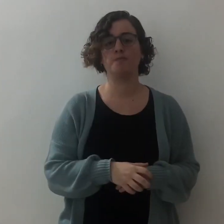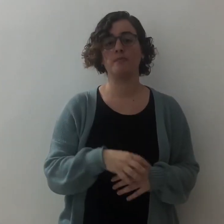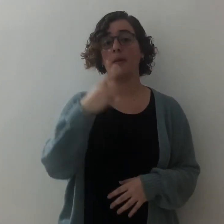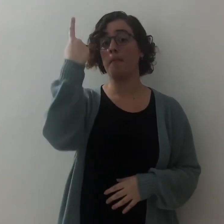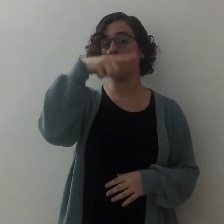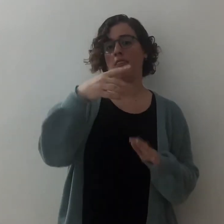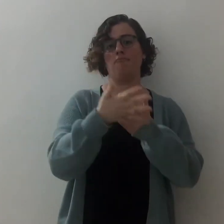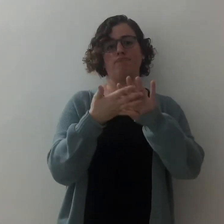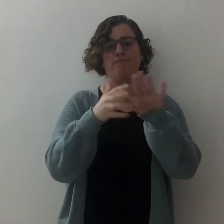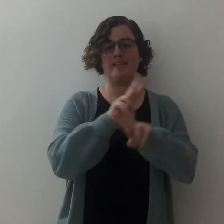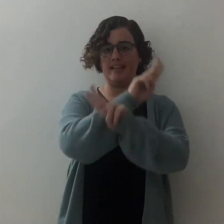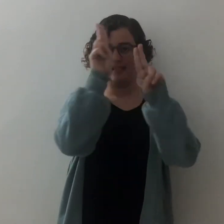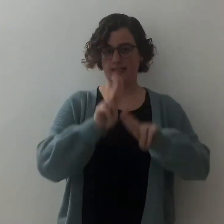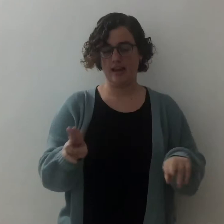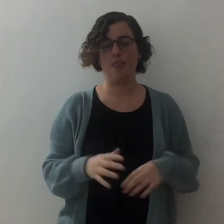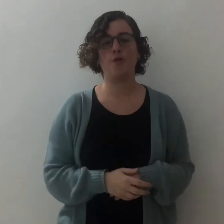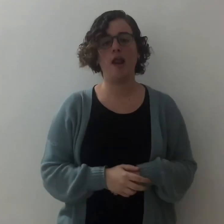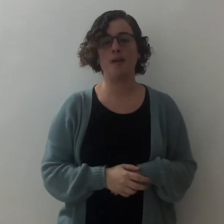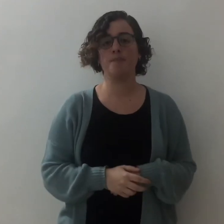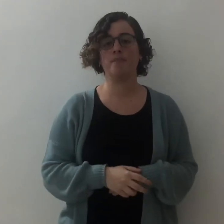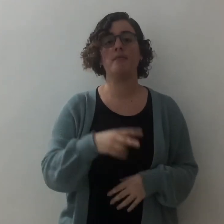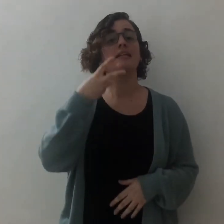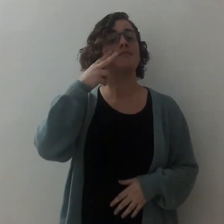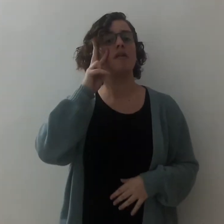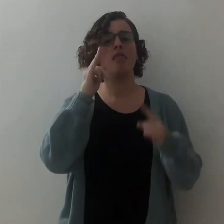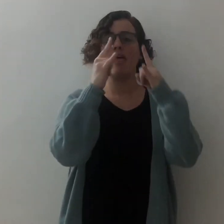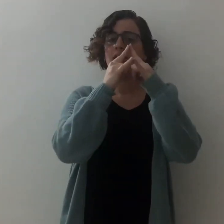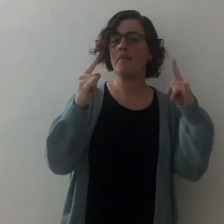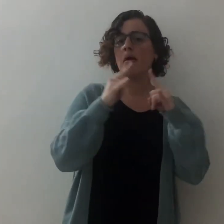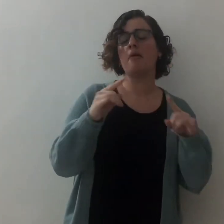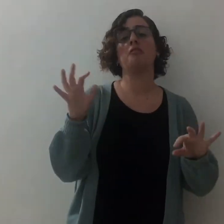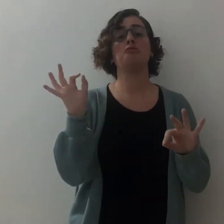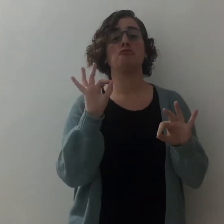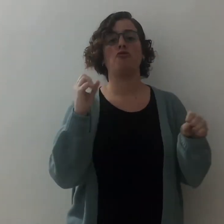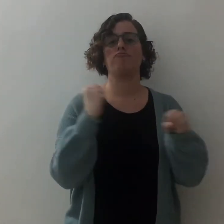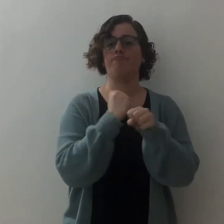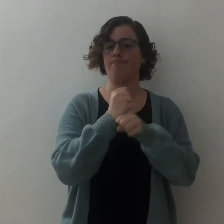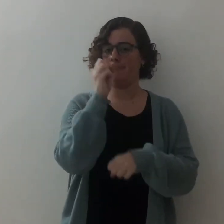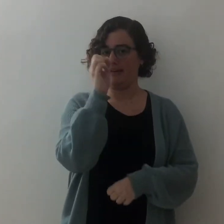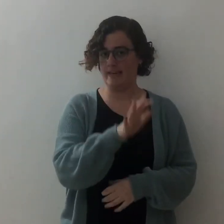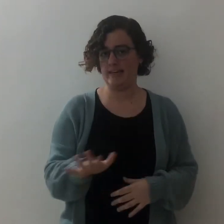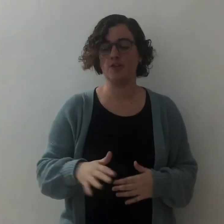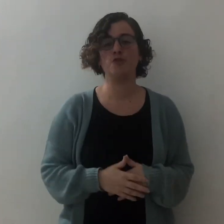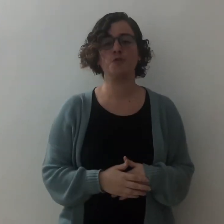Deberá tener conocimiento de los signos internacionales. Experiencia previa en campamentos o haber trabajado con niñes.